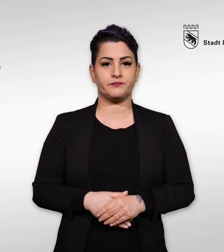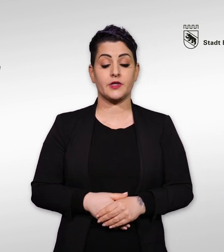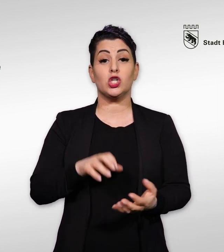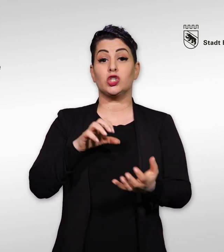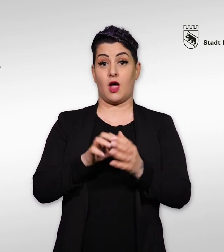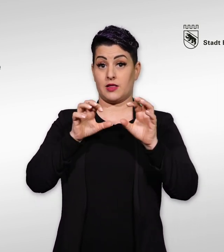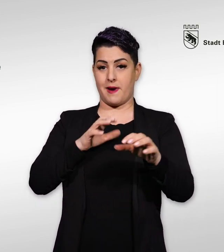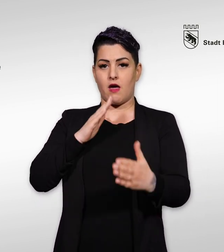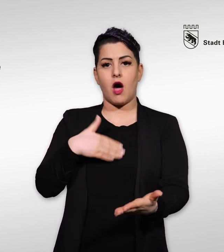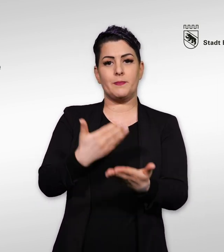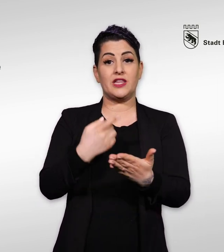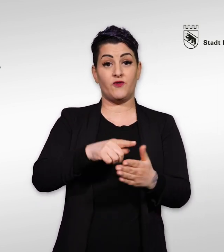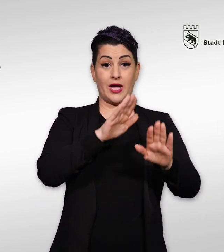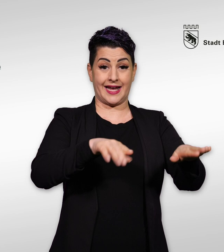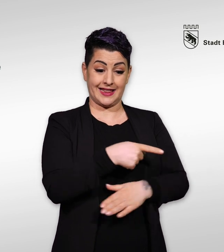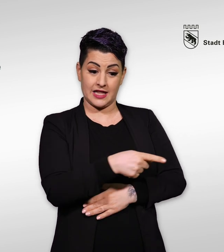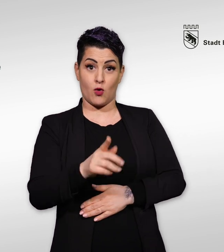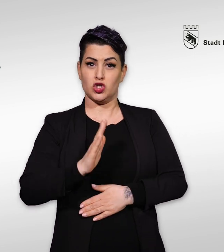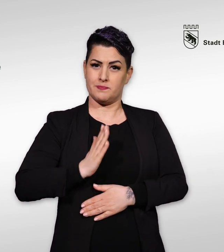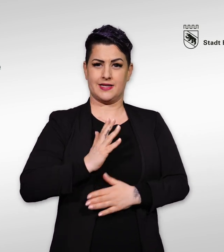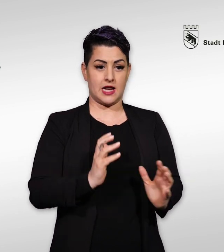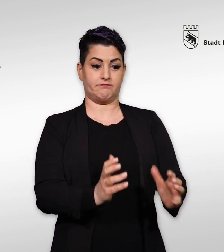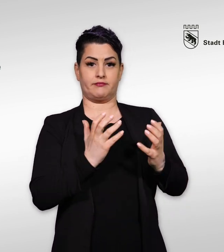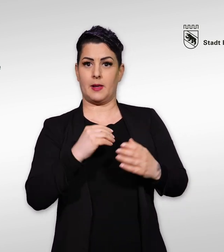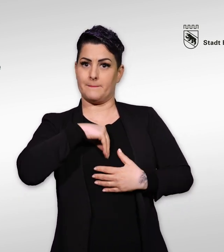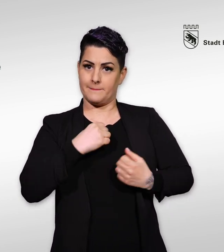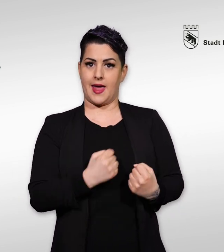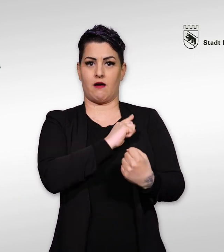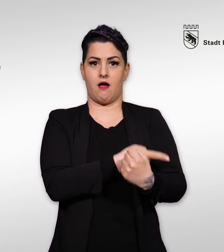Die Stadt Bern bietet